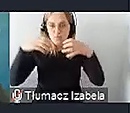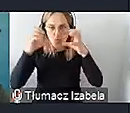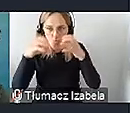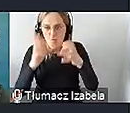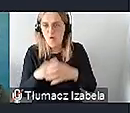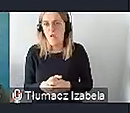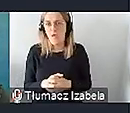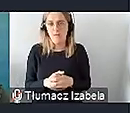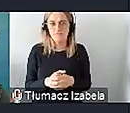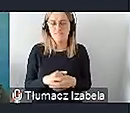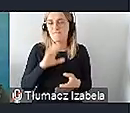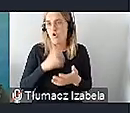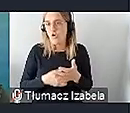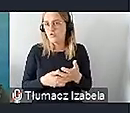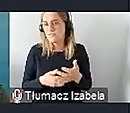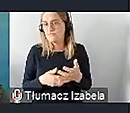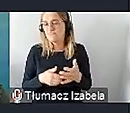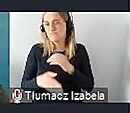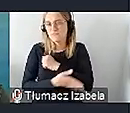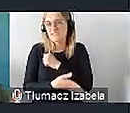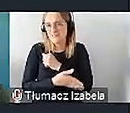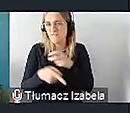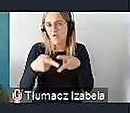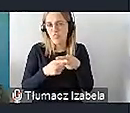wykorzystując podstawowe narzędzia,